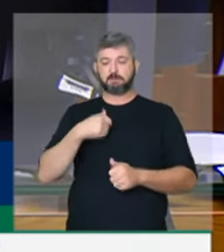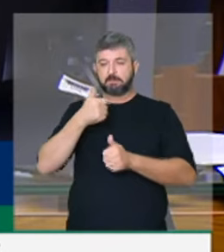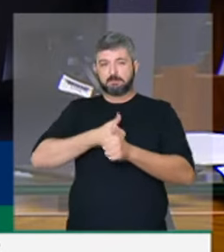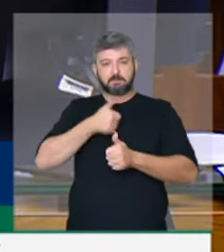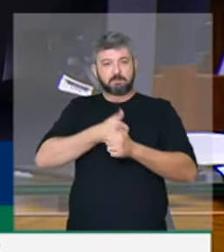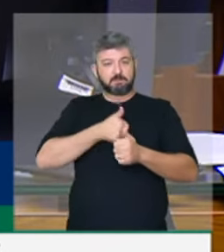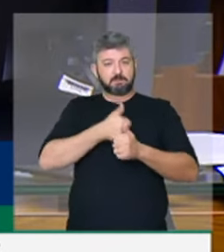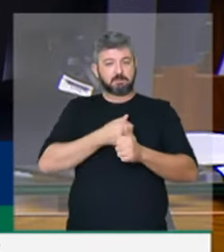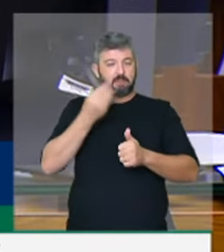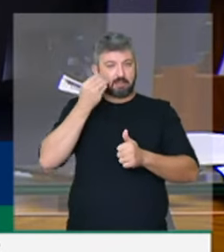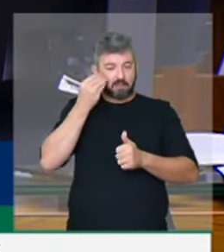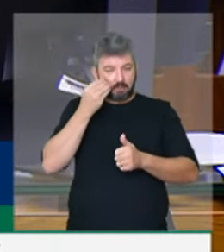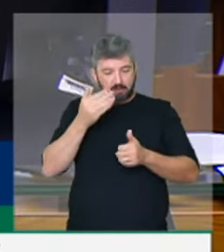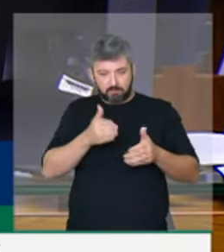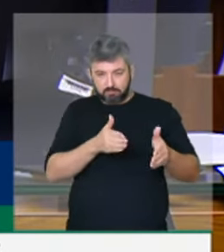ESPÍRITO DE COLABORAÇÃO... QUE MAIS DO QUE NUNCA É